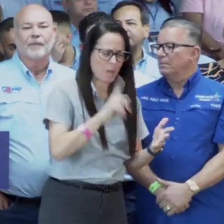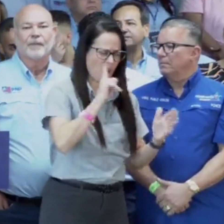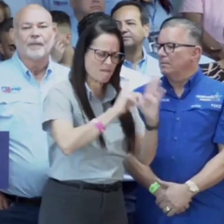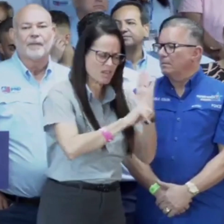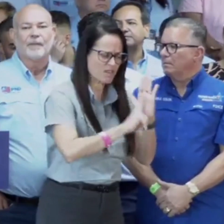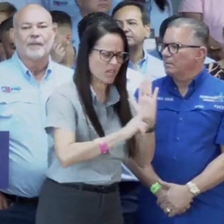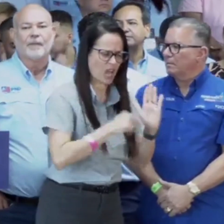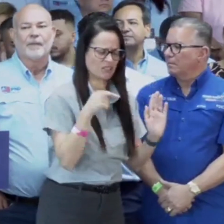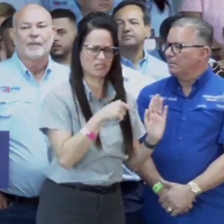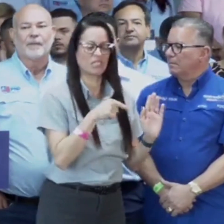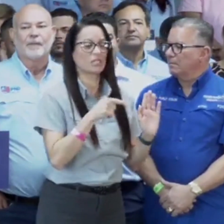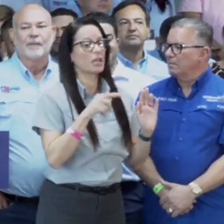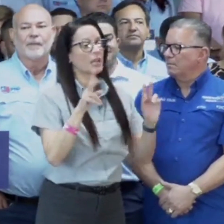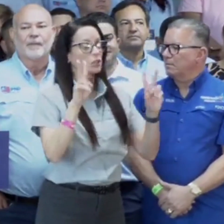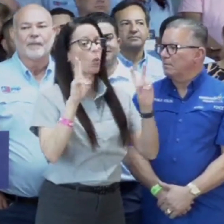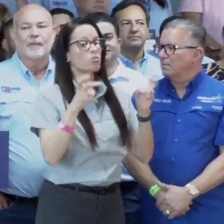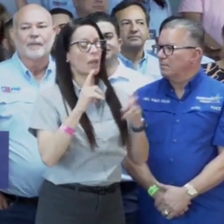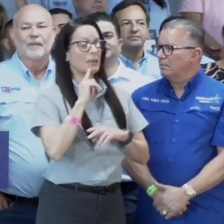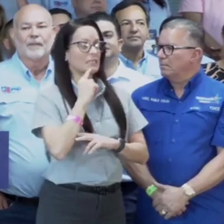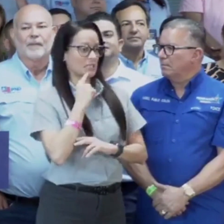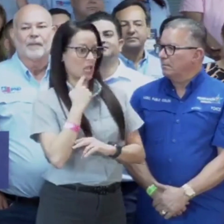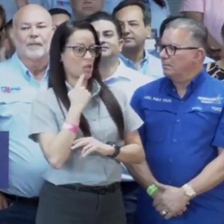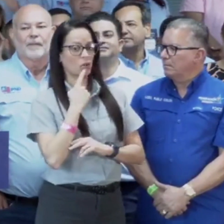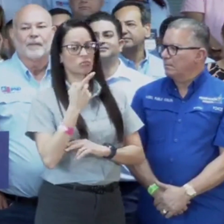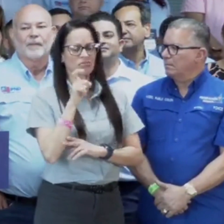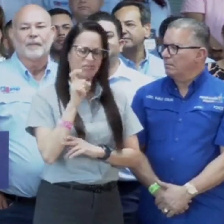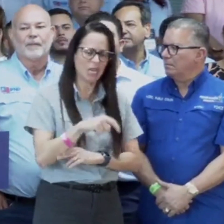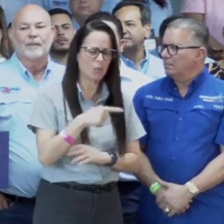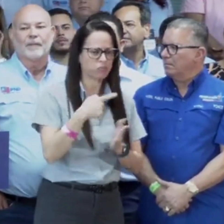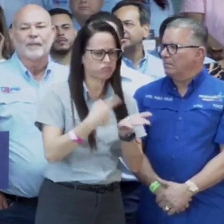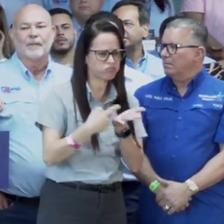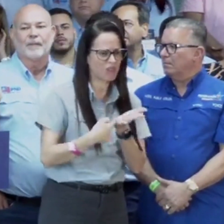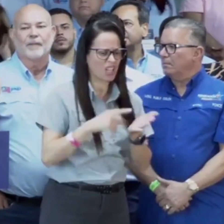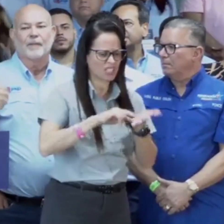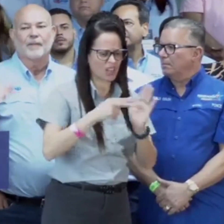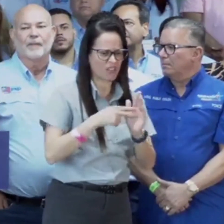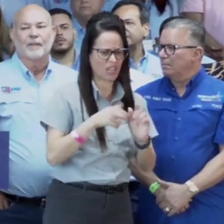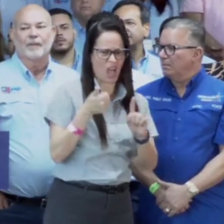un tema que tiene que discutirse y yo Considero que eso es oportunismo que defienda que son sus